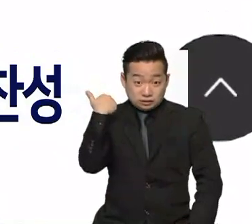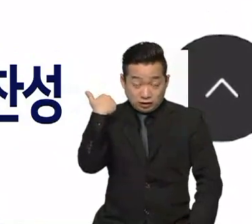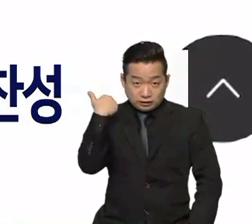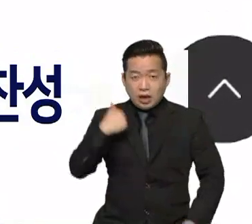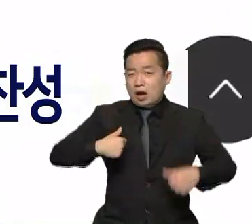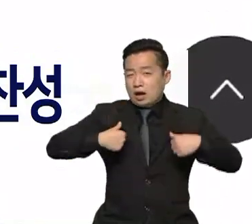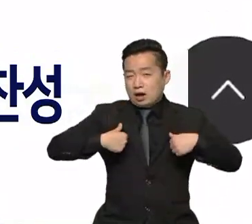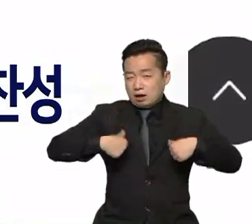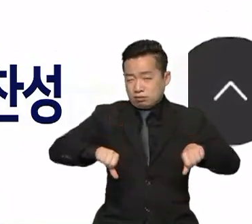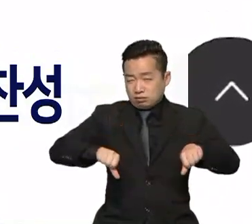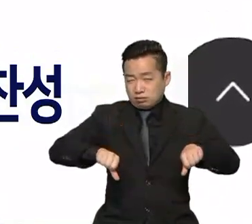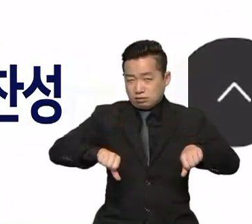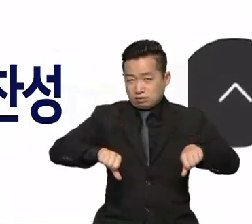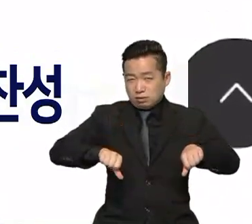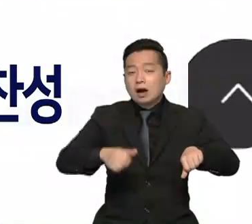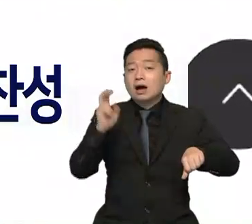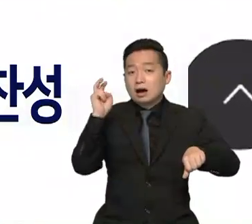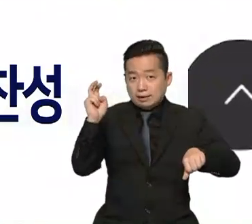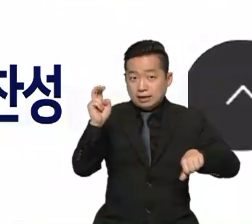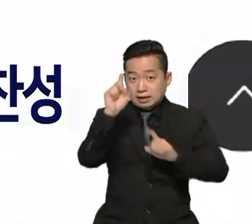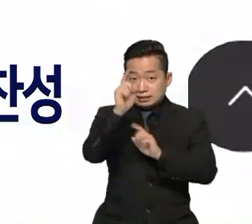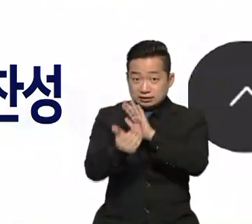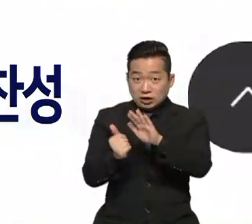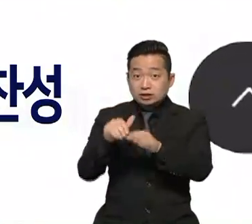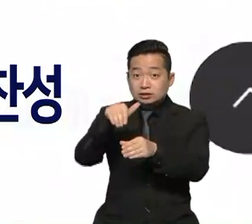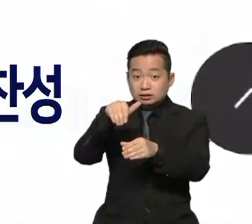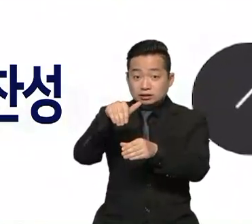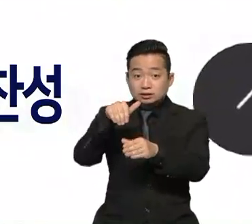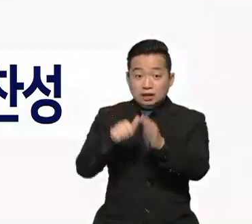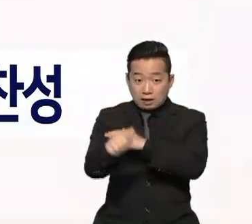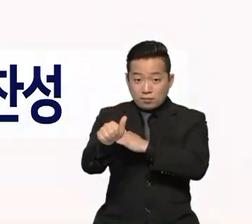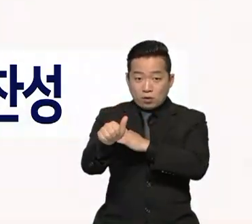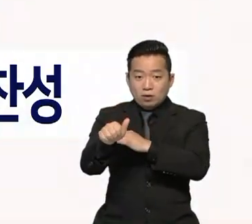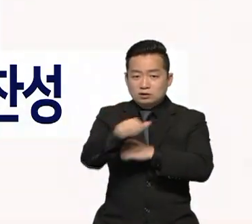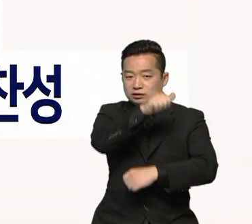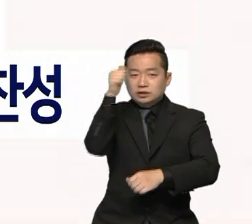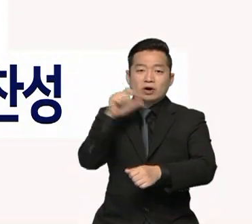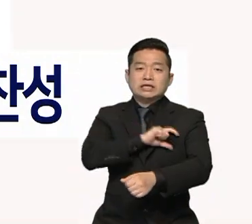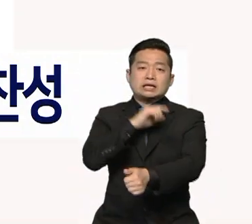의심하며 이낙연 전 대표를 영구제명해야한다는 청원을 올렸는데 사흘